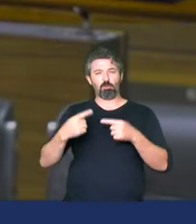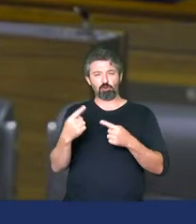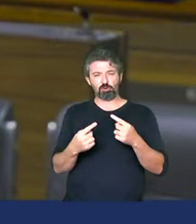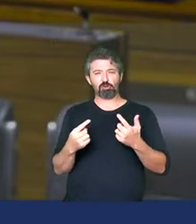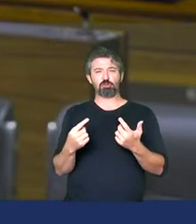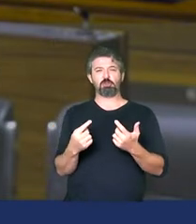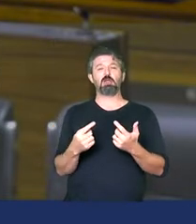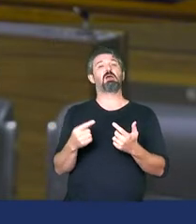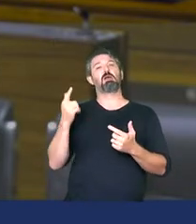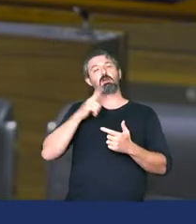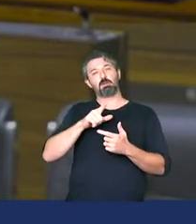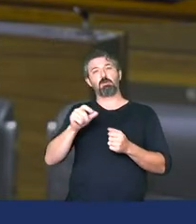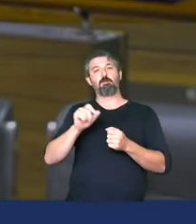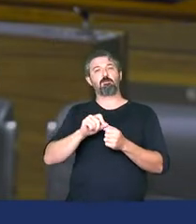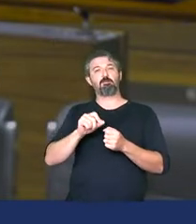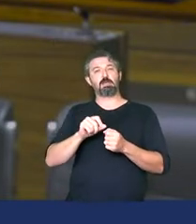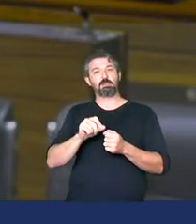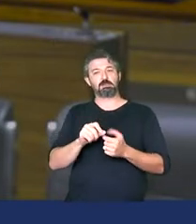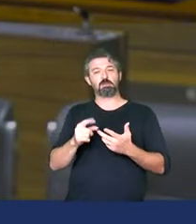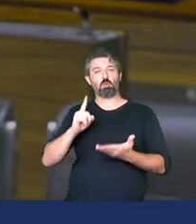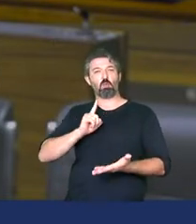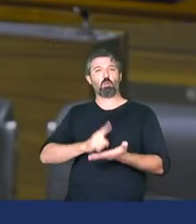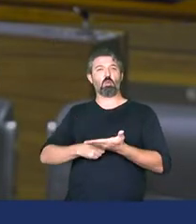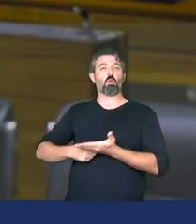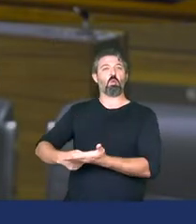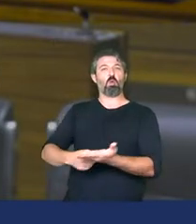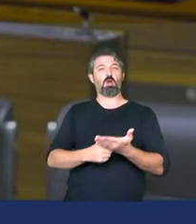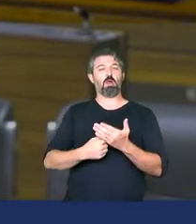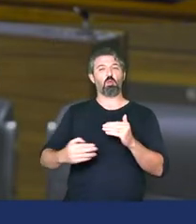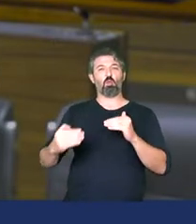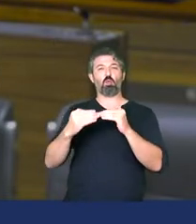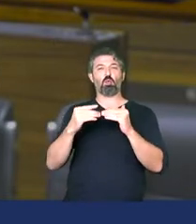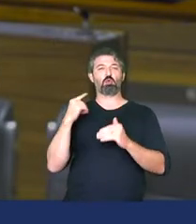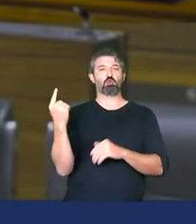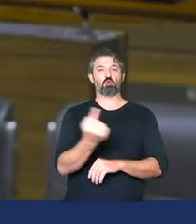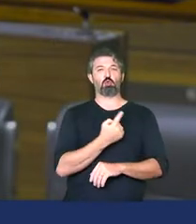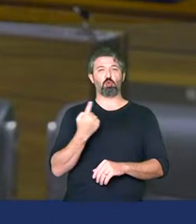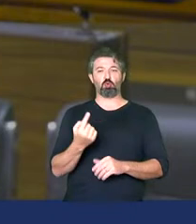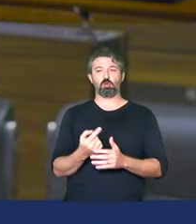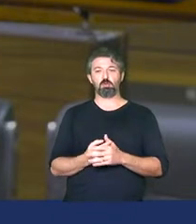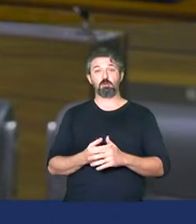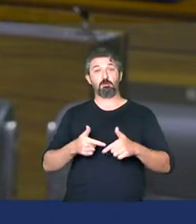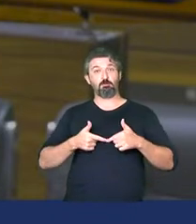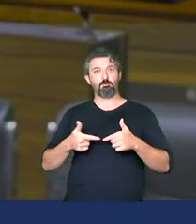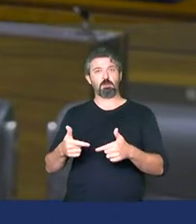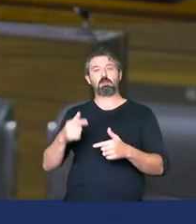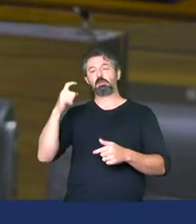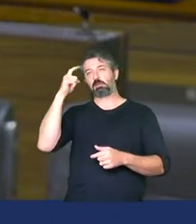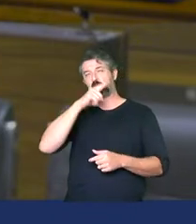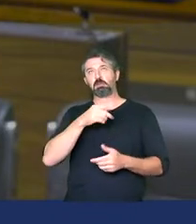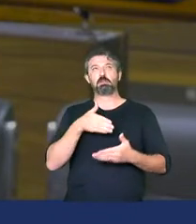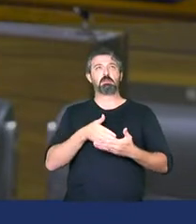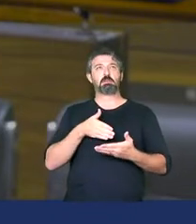NEGOCIADOR... TODA A SUA INTELIGÊNCIA POLÍTICA PARA PRODUZIR PRATICAMENTE UM ACORDO E UM CONSENSO AQUI NA CASA. E ENFRENTOU DIFICULDADE